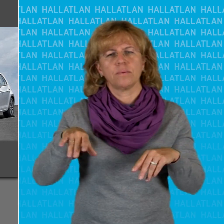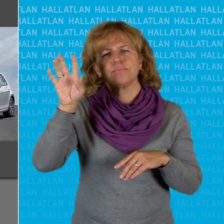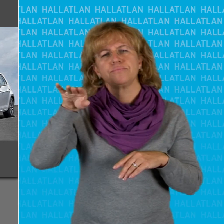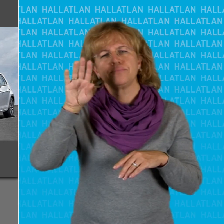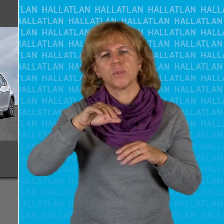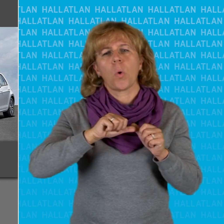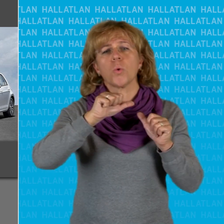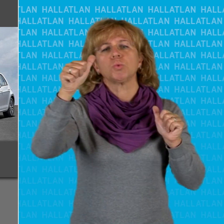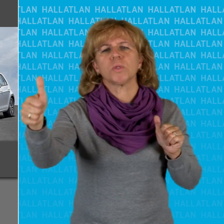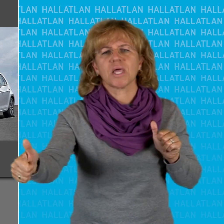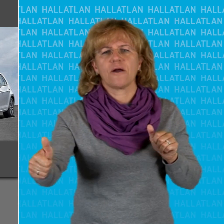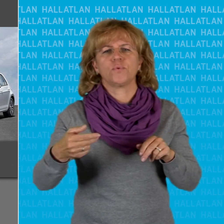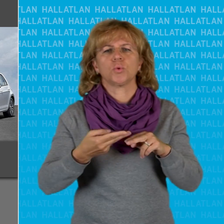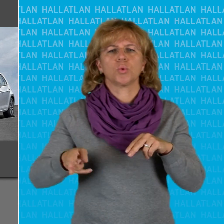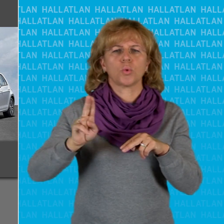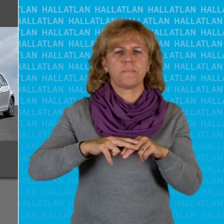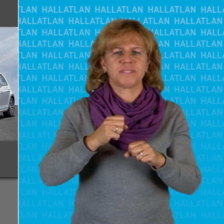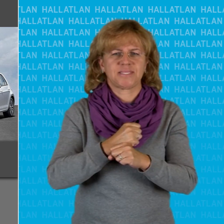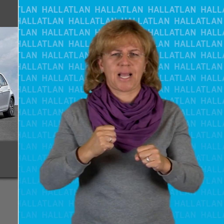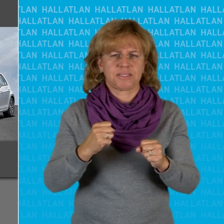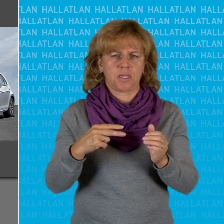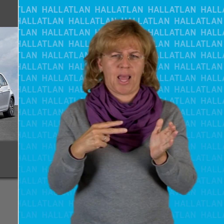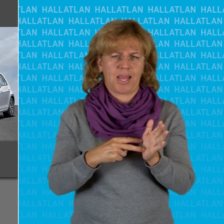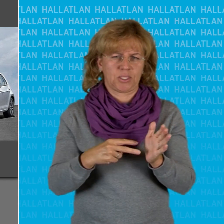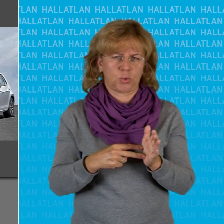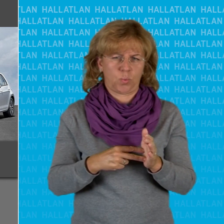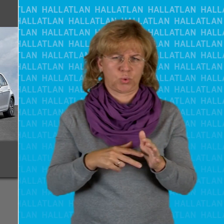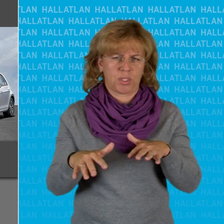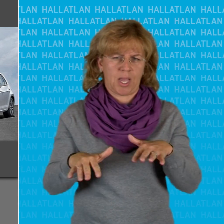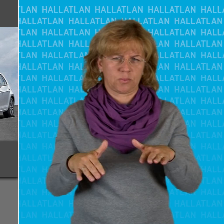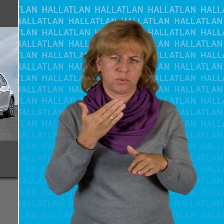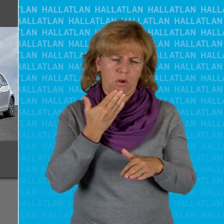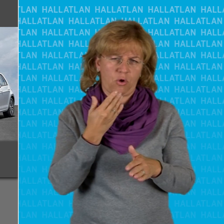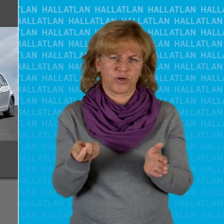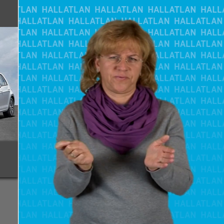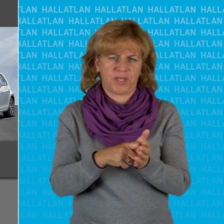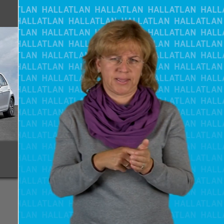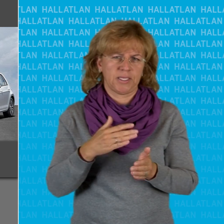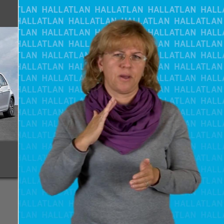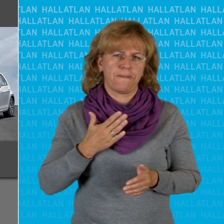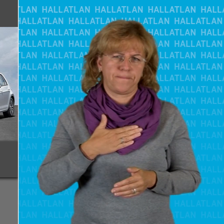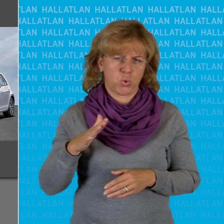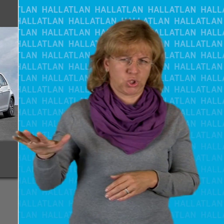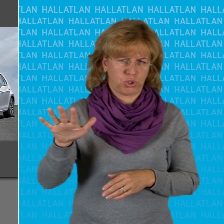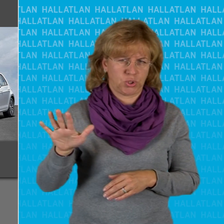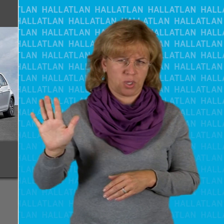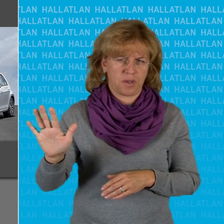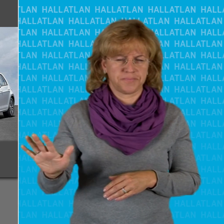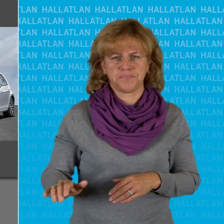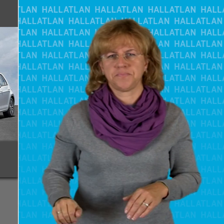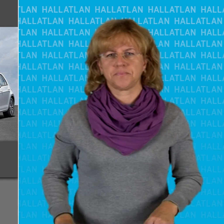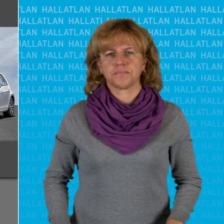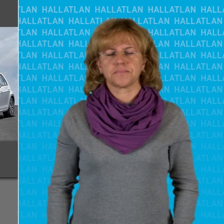Hosszú távon több száz elektromos jármű kerülhet a posta flottájába.